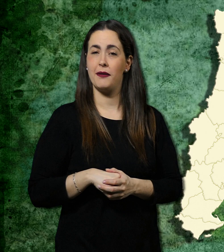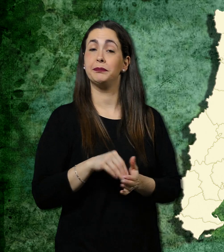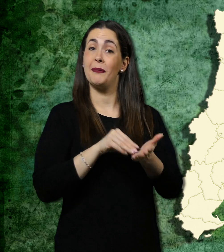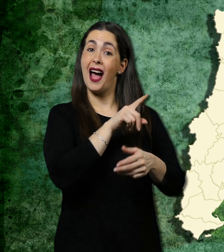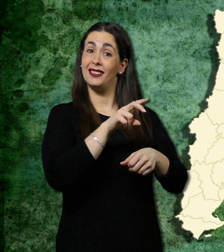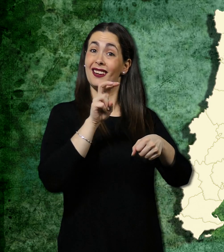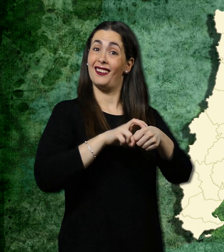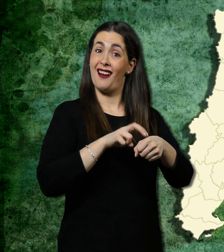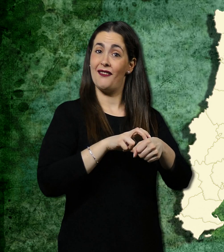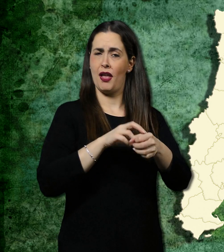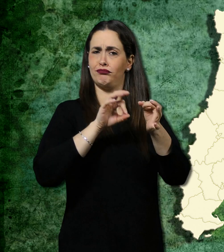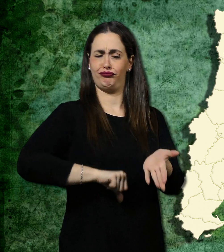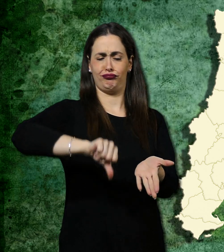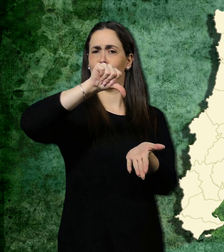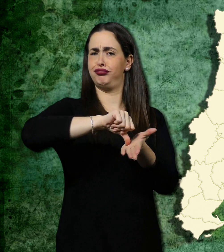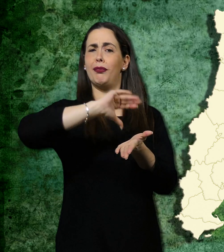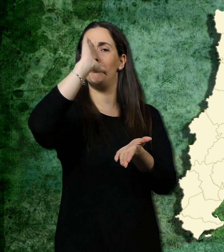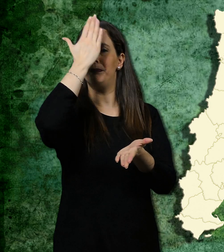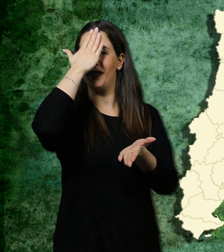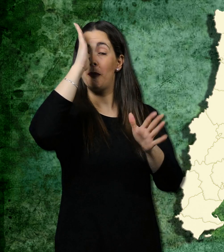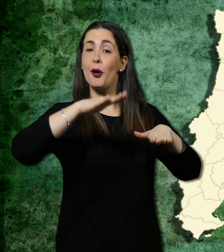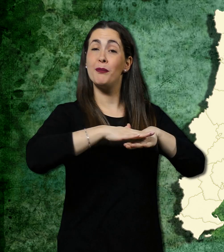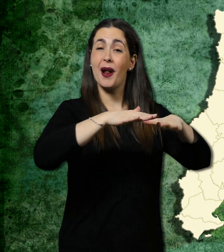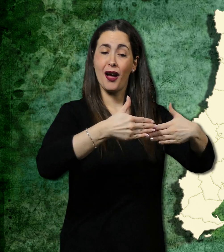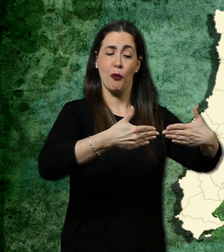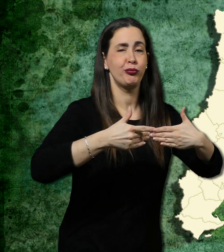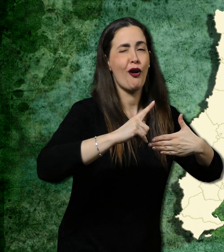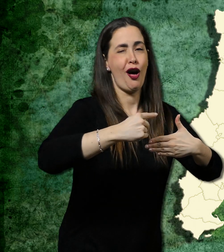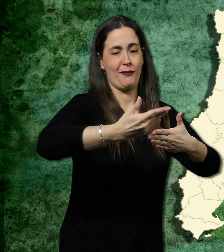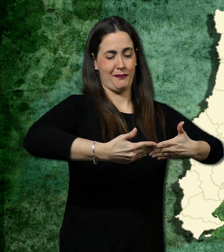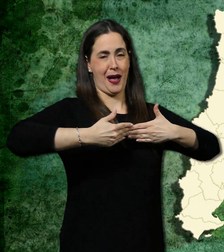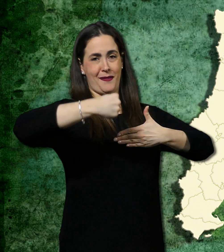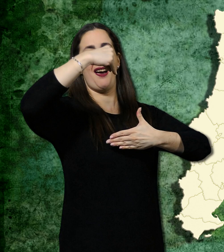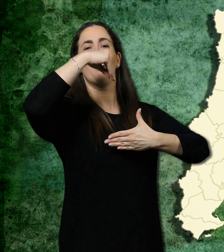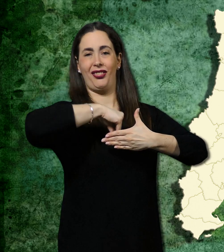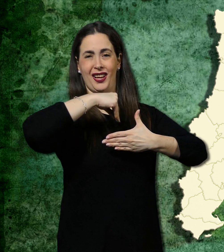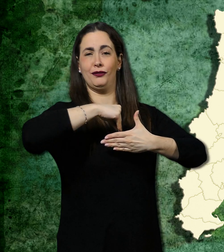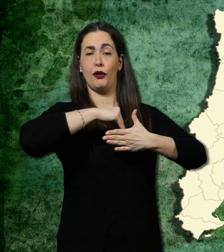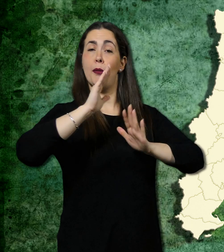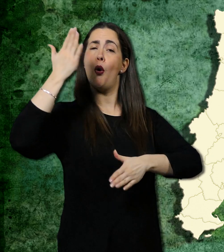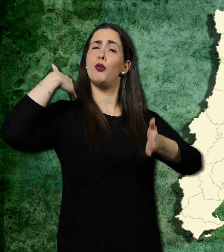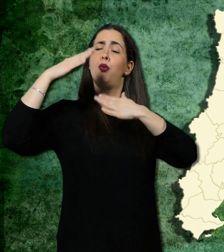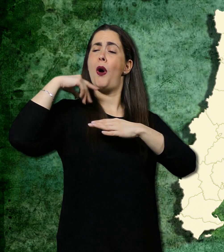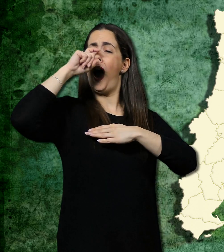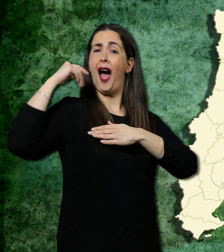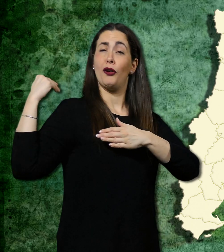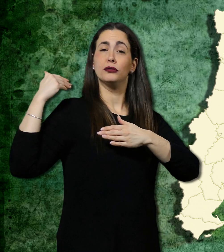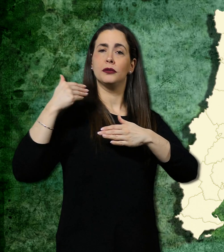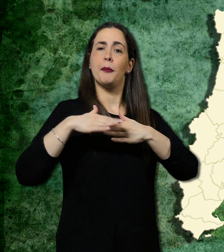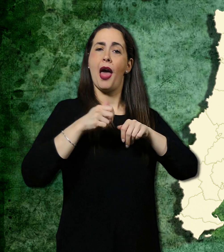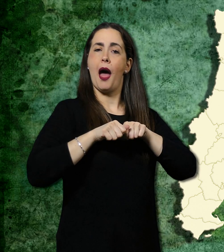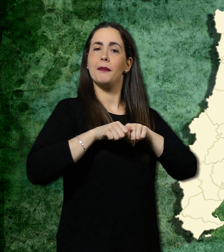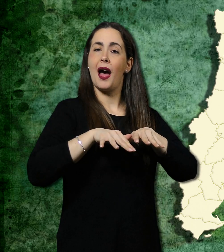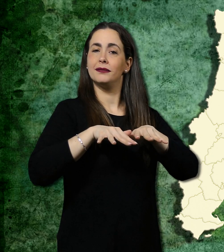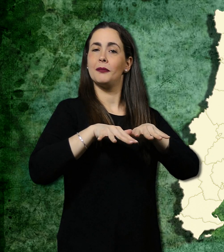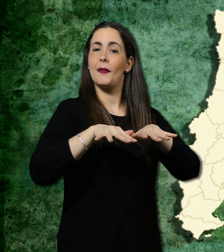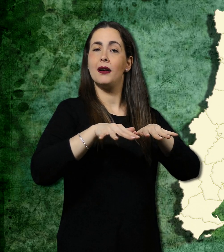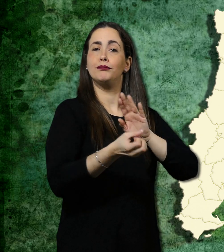A més del nucli principal, que no és a primera línia de mar, el municipi ha crescut extraordinàriament en les últimes dècades